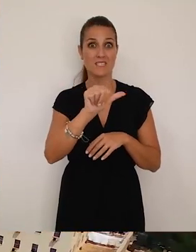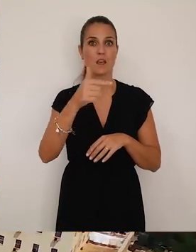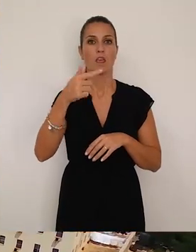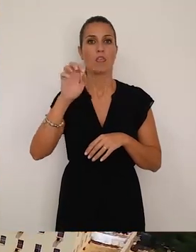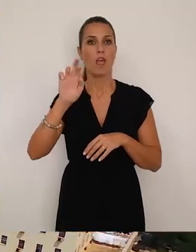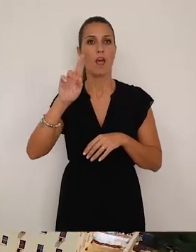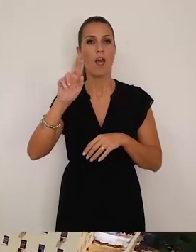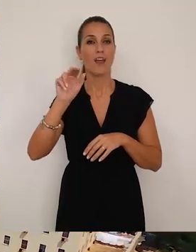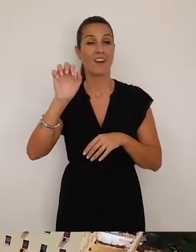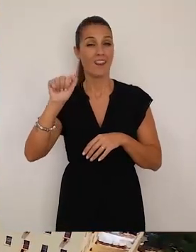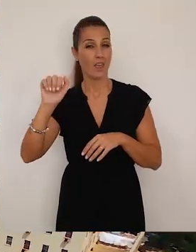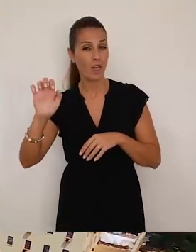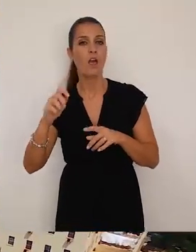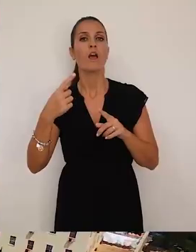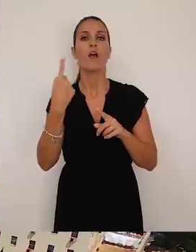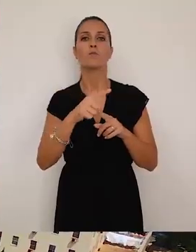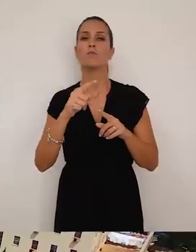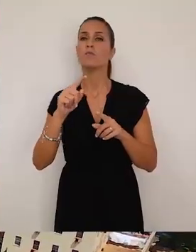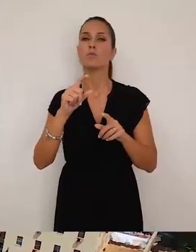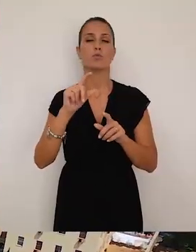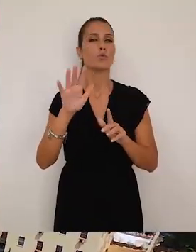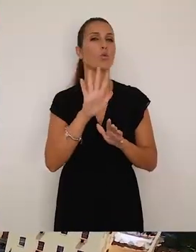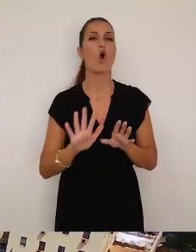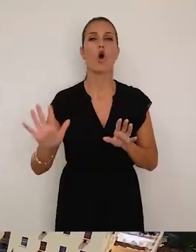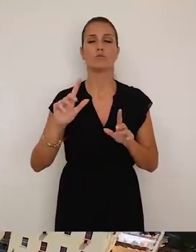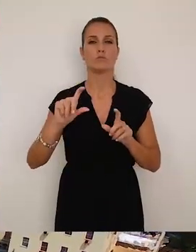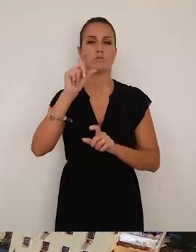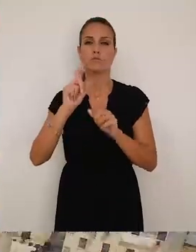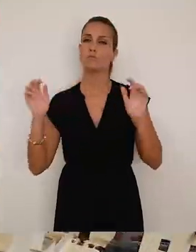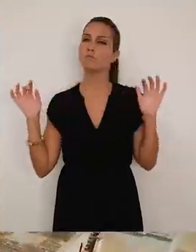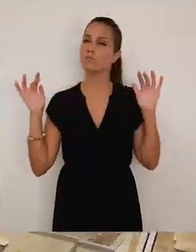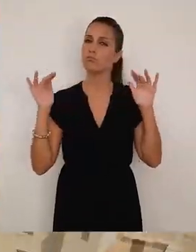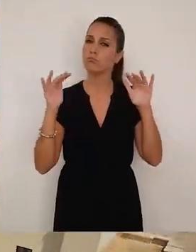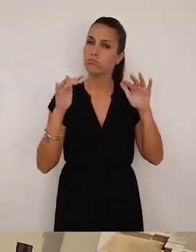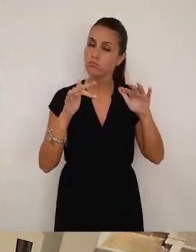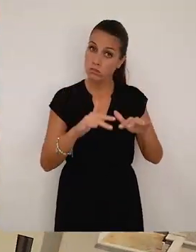da tutto l’occidente. Per proteggere il santuario dalle incursioni